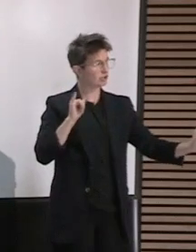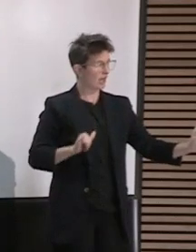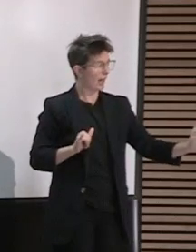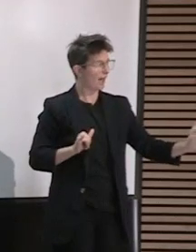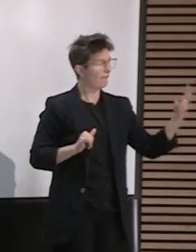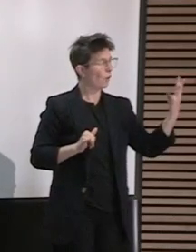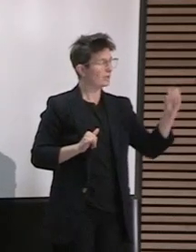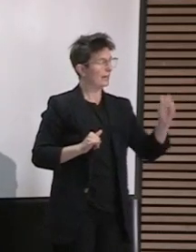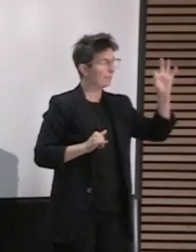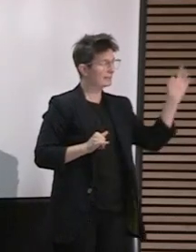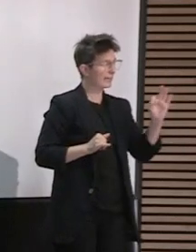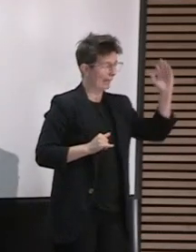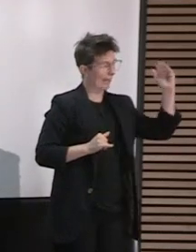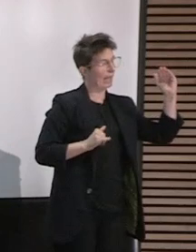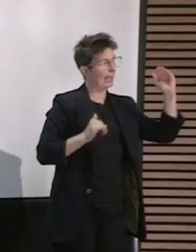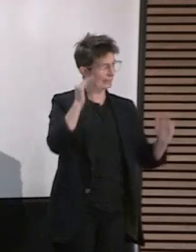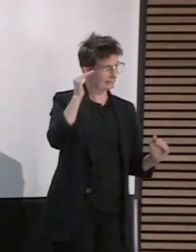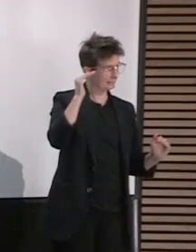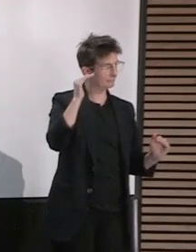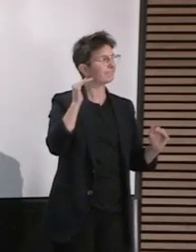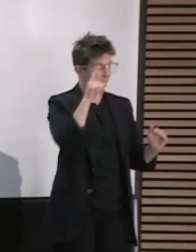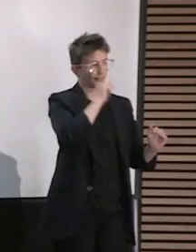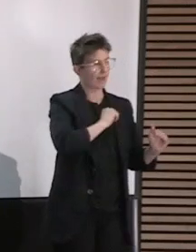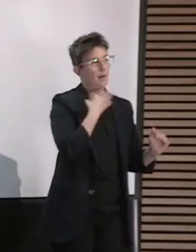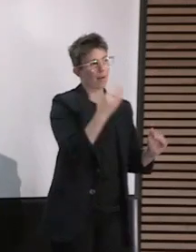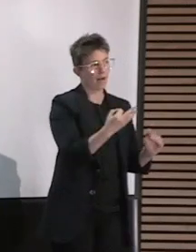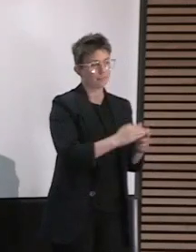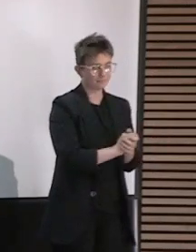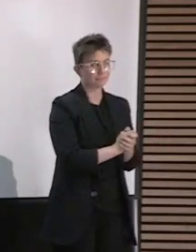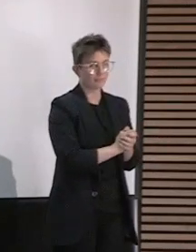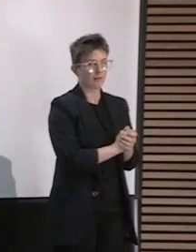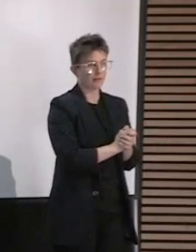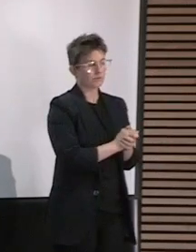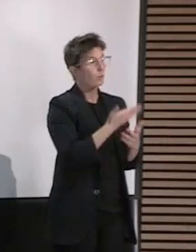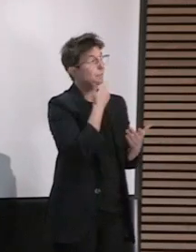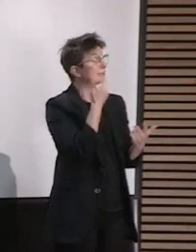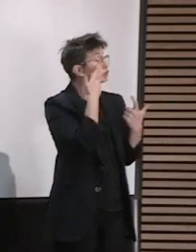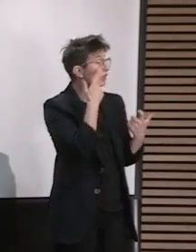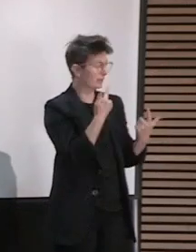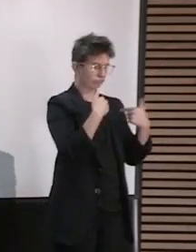te mea koe. Tutuki i te paerewa